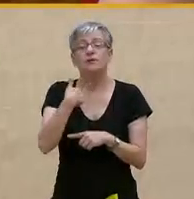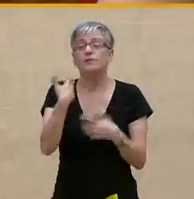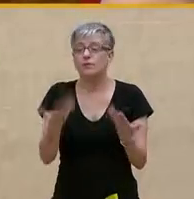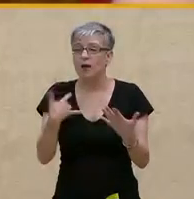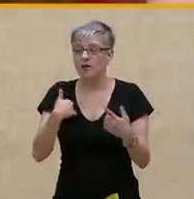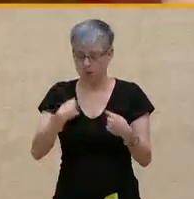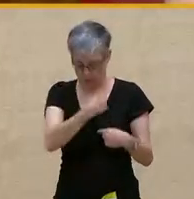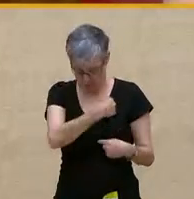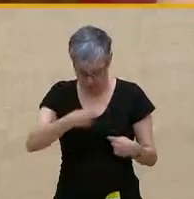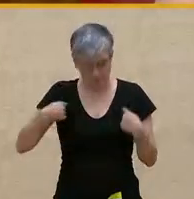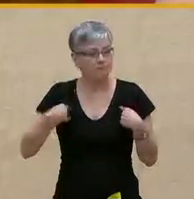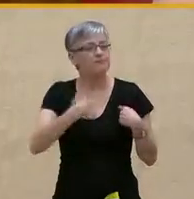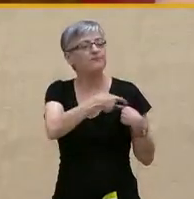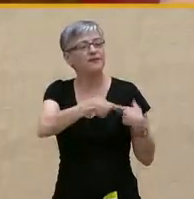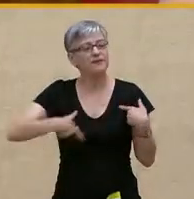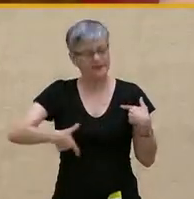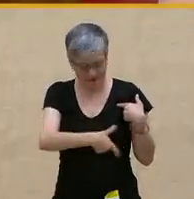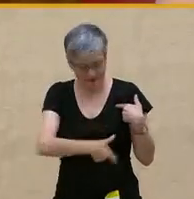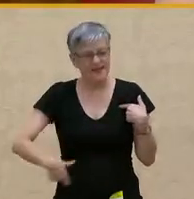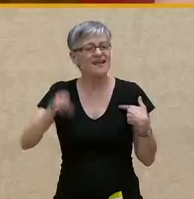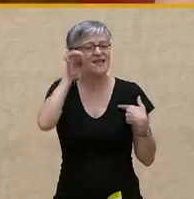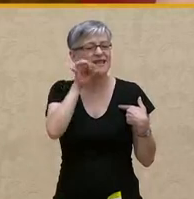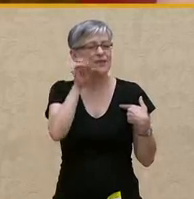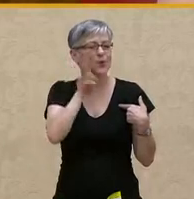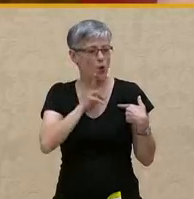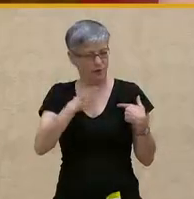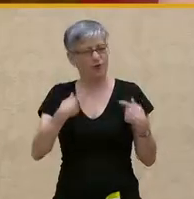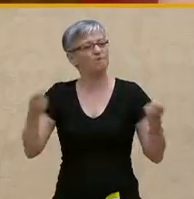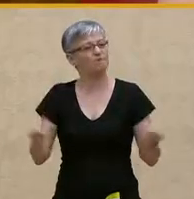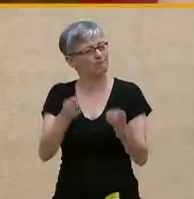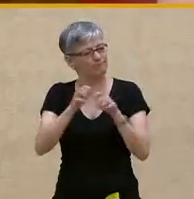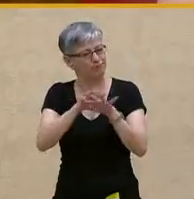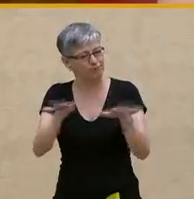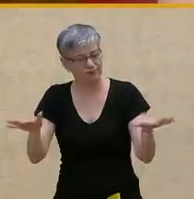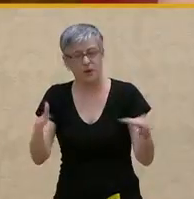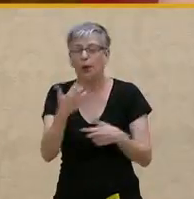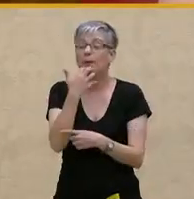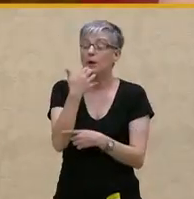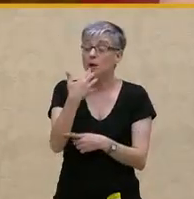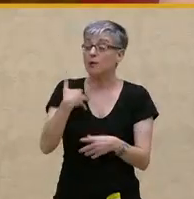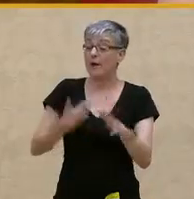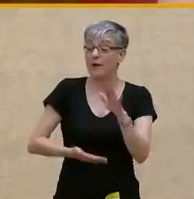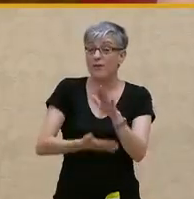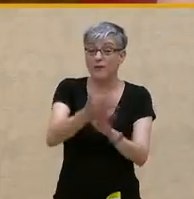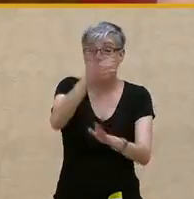camisetas de síndrome de Usher, pero para ello, para poder viajar, para poder desplazarnos a todas